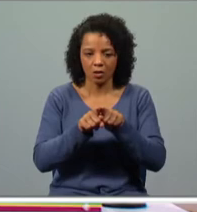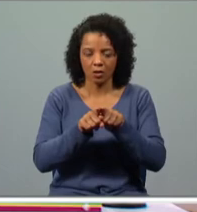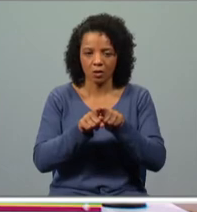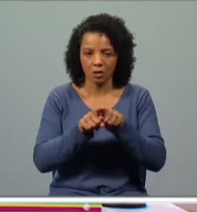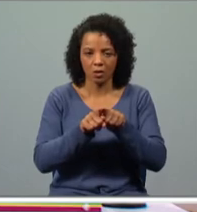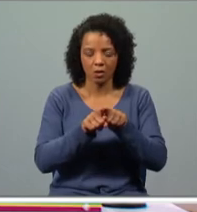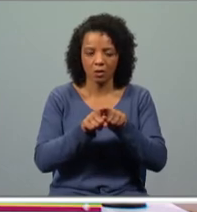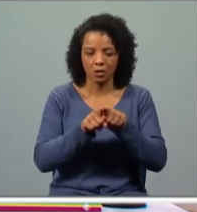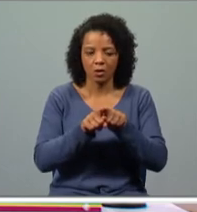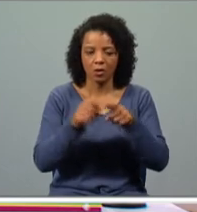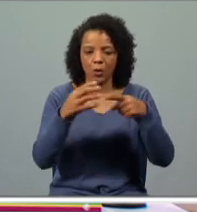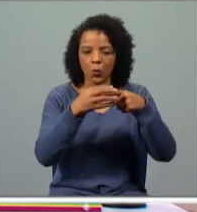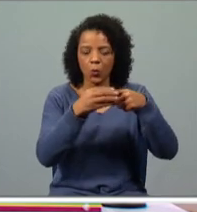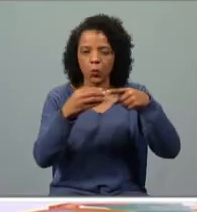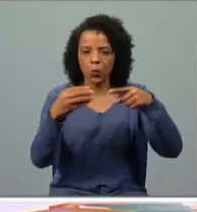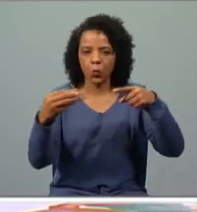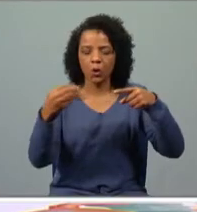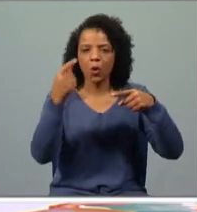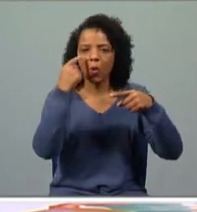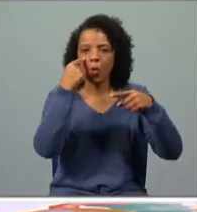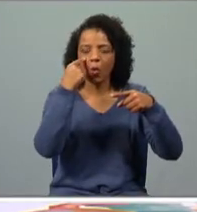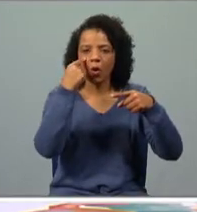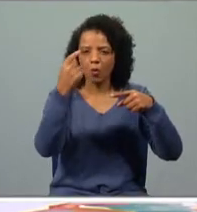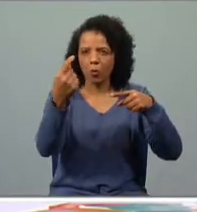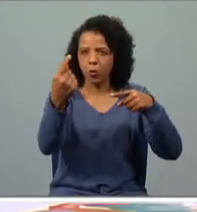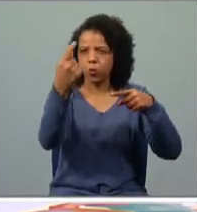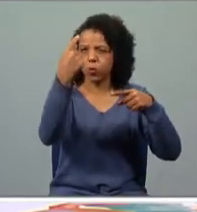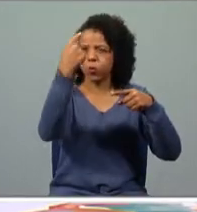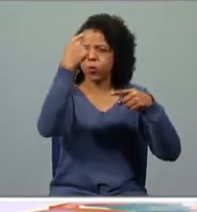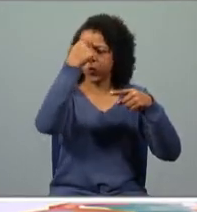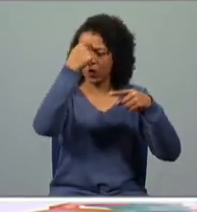único pelo inferno tinha bem no meio da testa o 只有一個地獄在中間測試